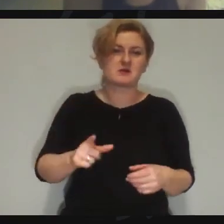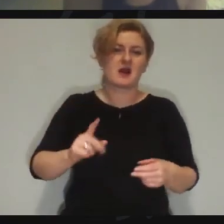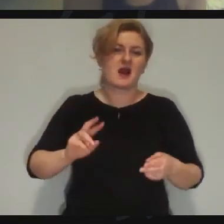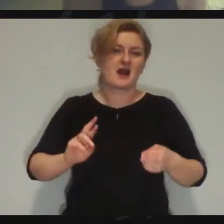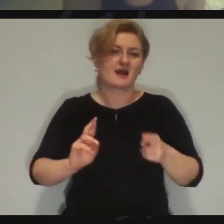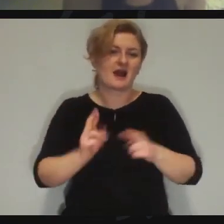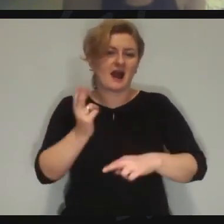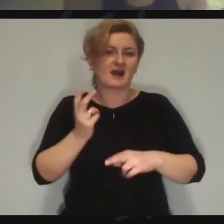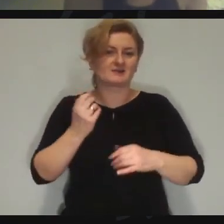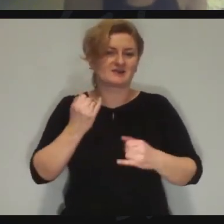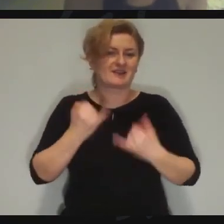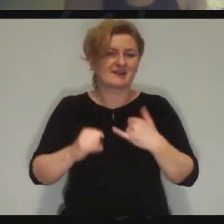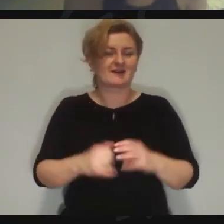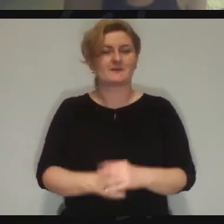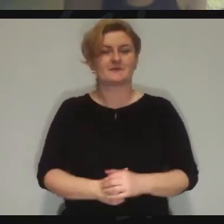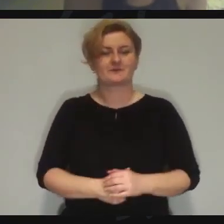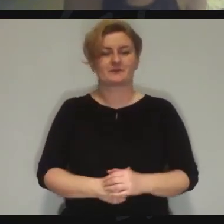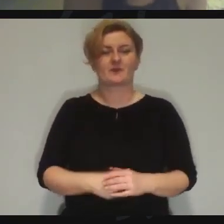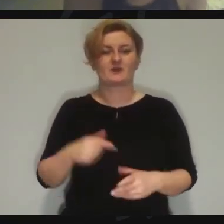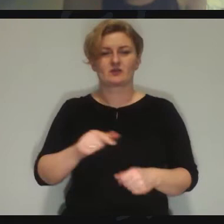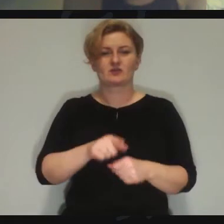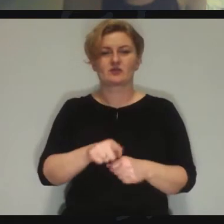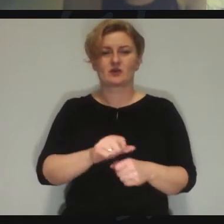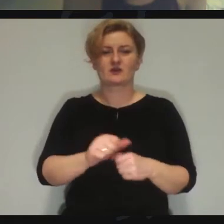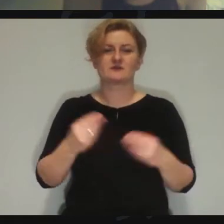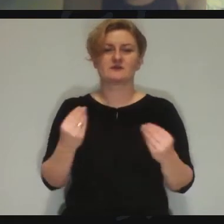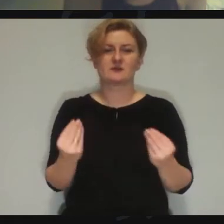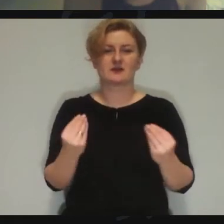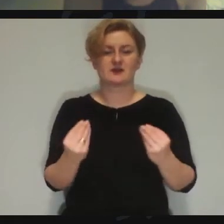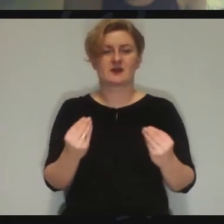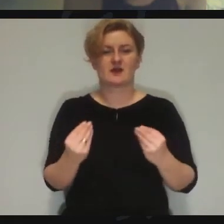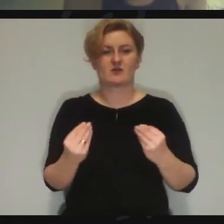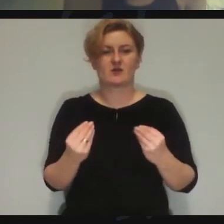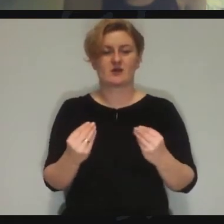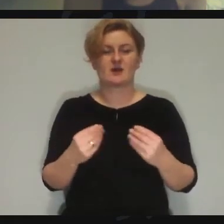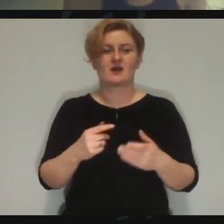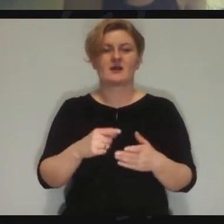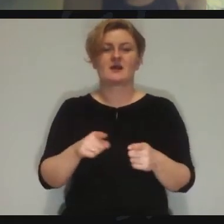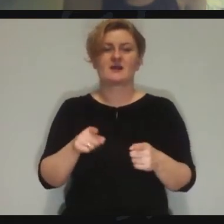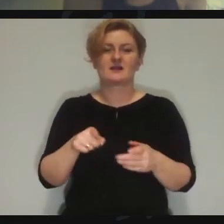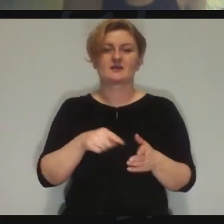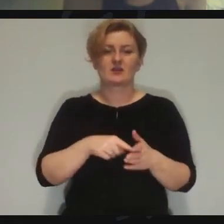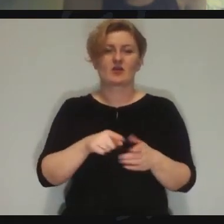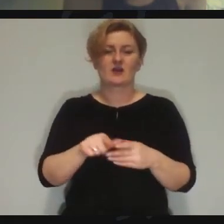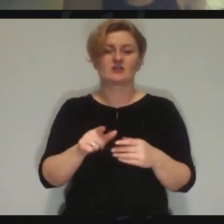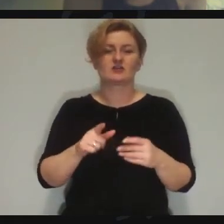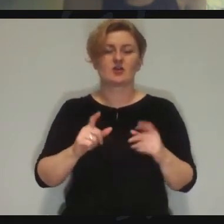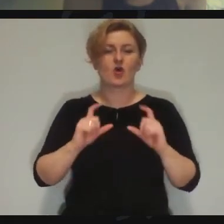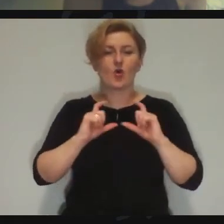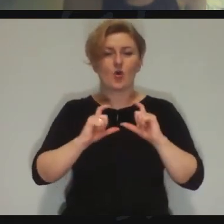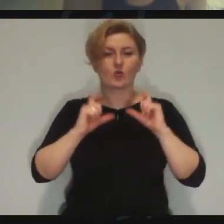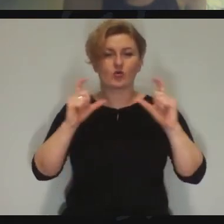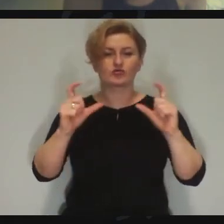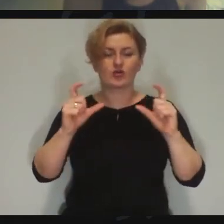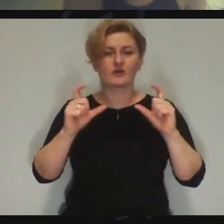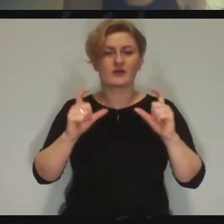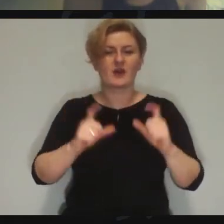To jest coś niesamowitego, to jest w ogóle ogłoszone w twórczej resocjalizacji, to jest bardzo prawdziwe